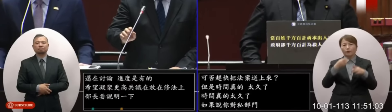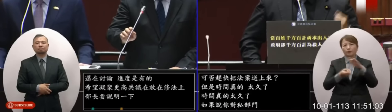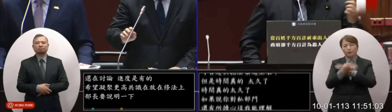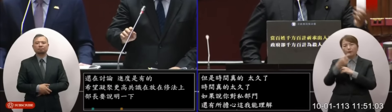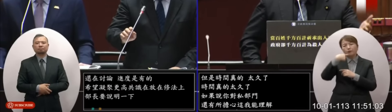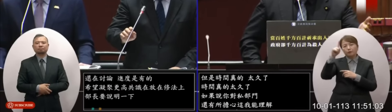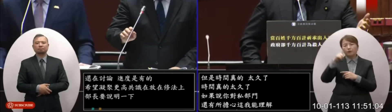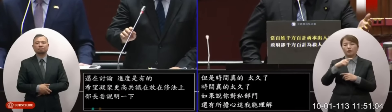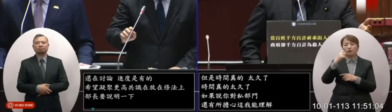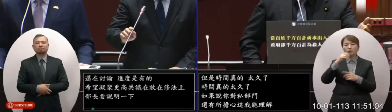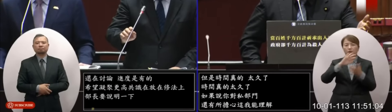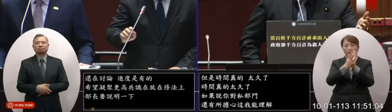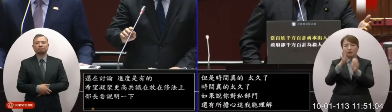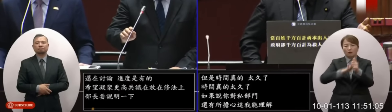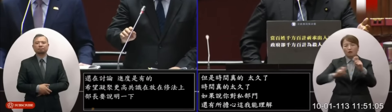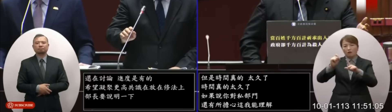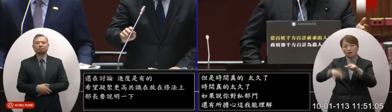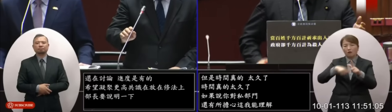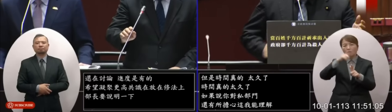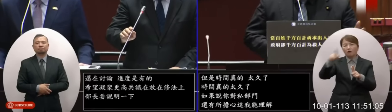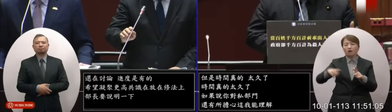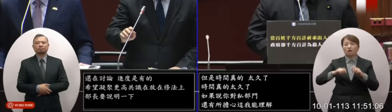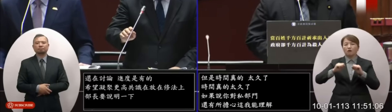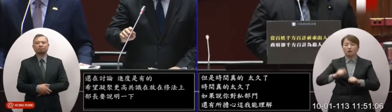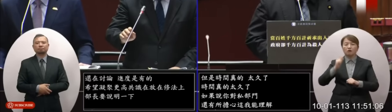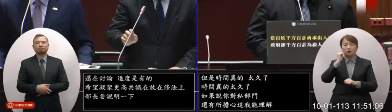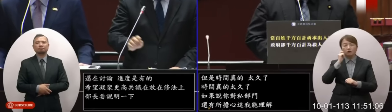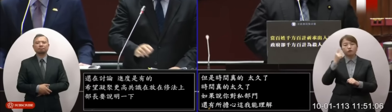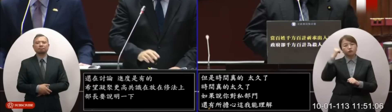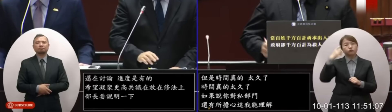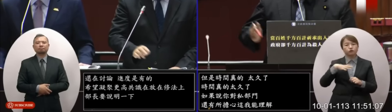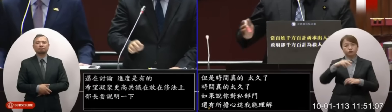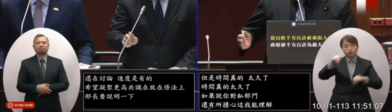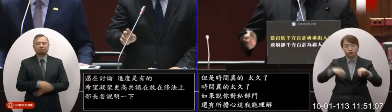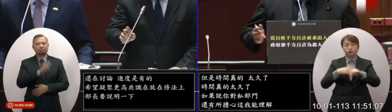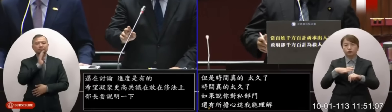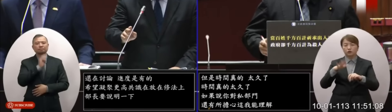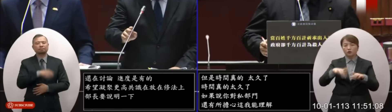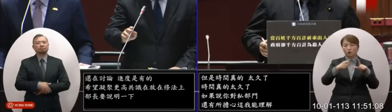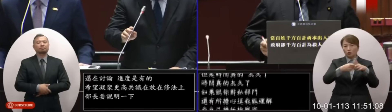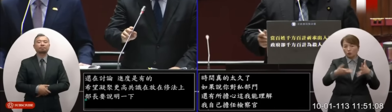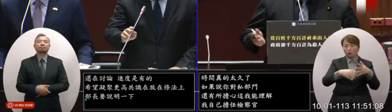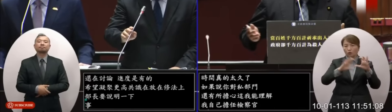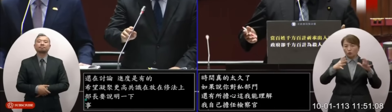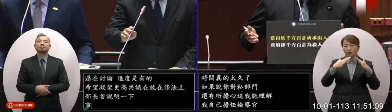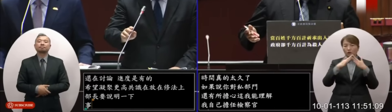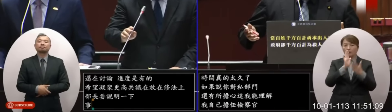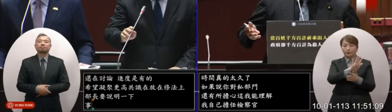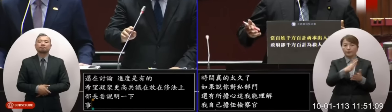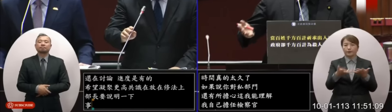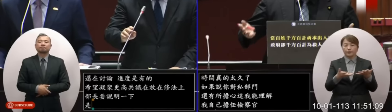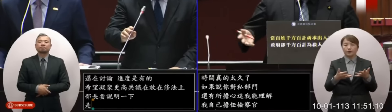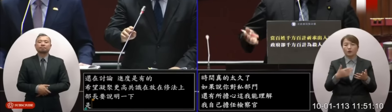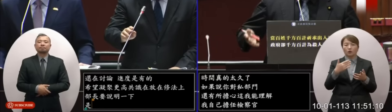然後造成這個企業活不下去 這個我可以理解 但是至少公部門國營企業 你們如果沒有問題